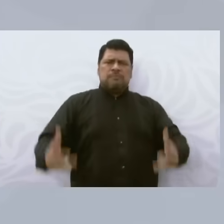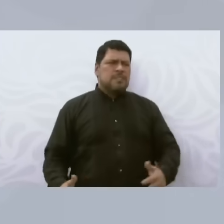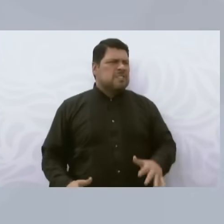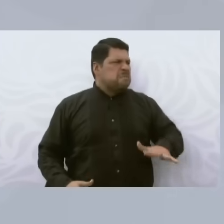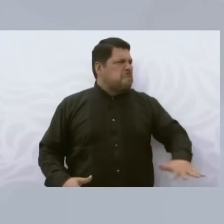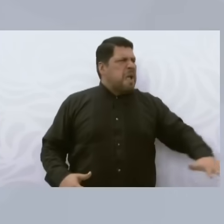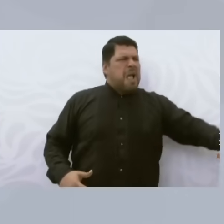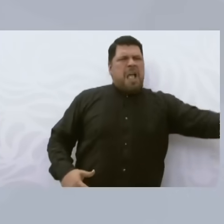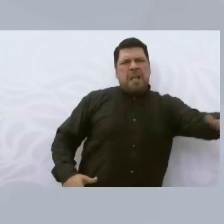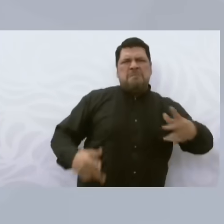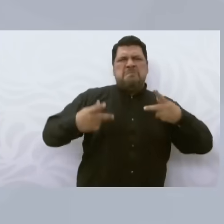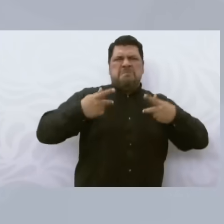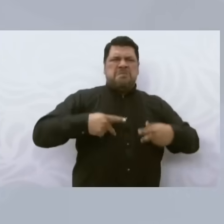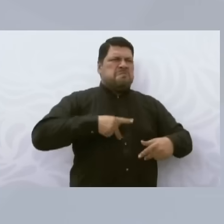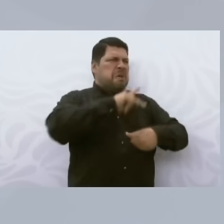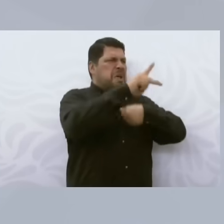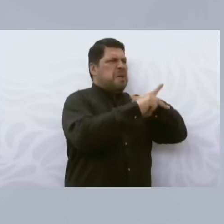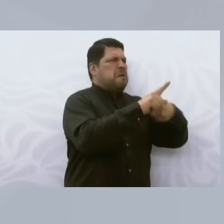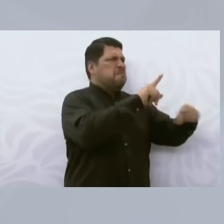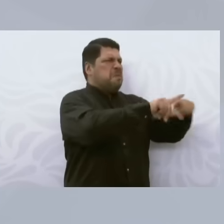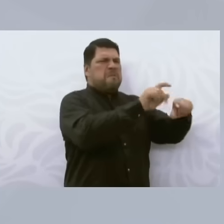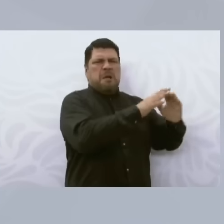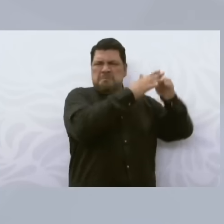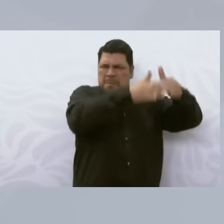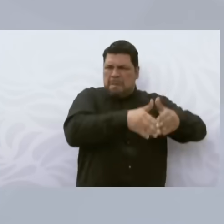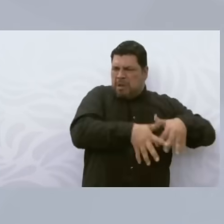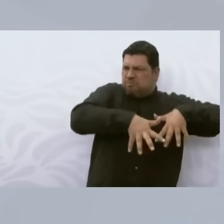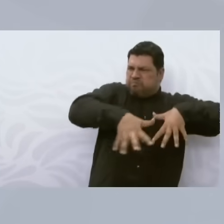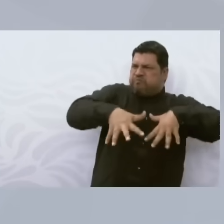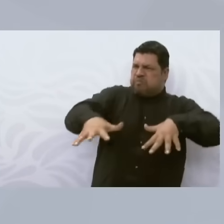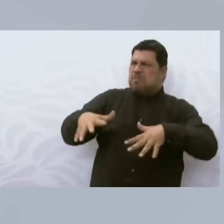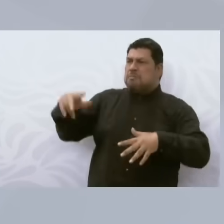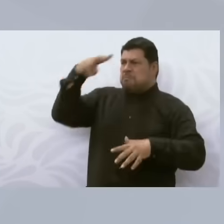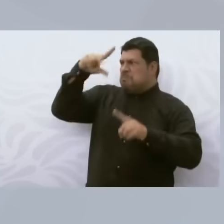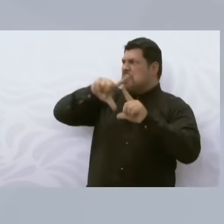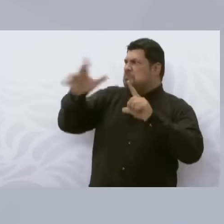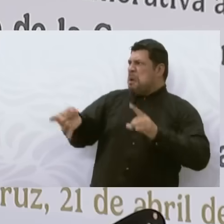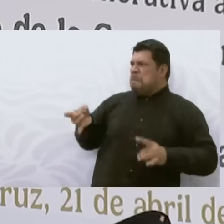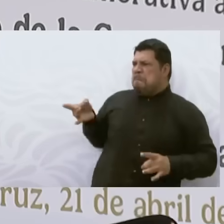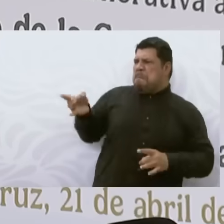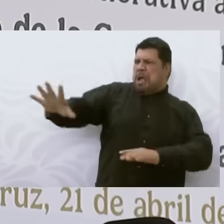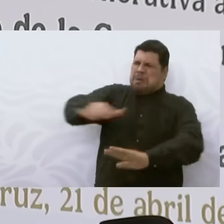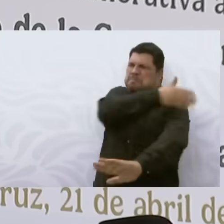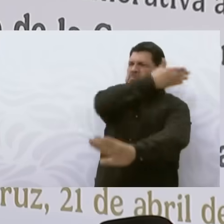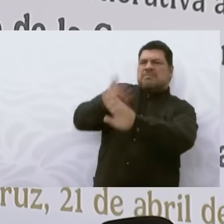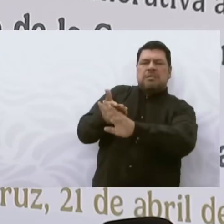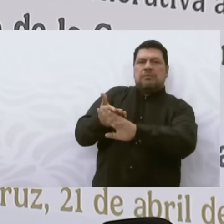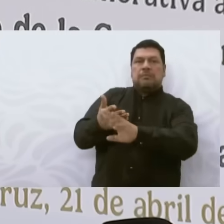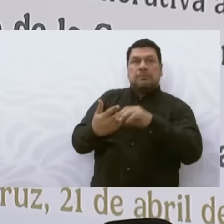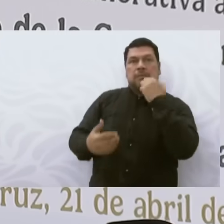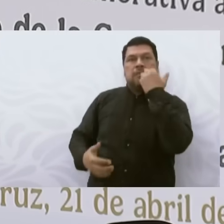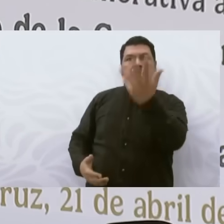de tropas extranjeras que pretendían mancillar nuestra soberanía nacional estos significativos